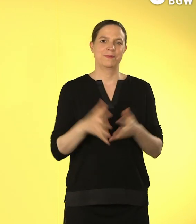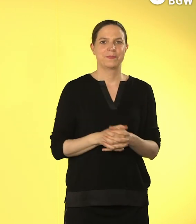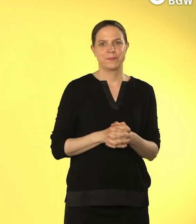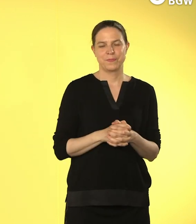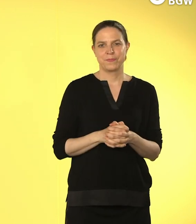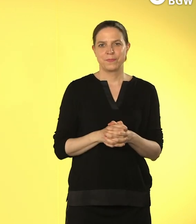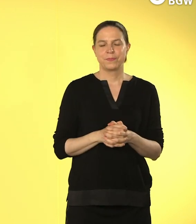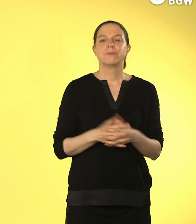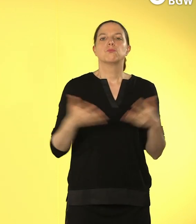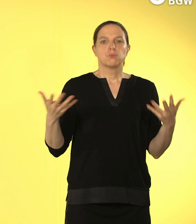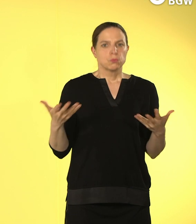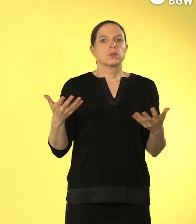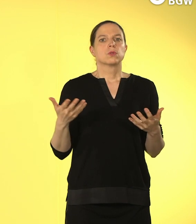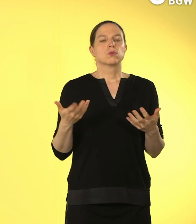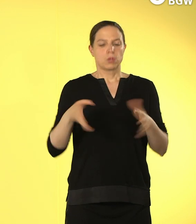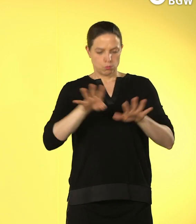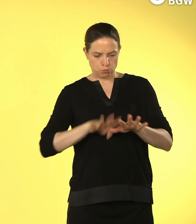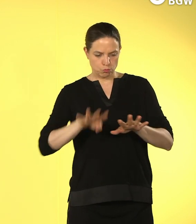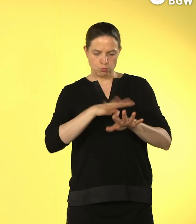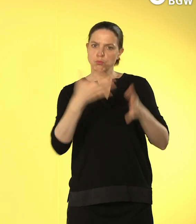Da kann man im Anschluss auswerten: